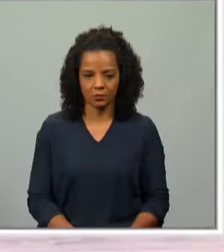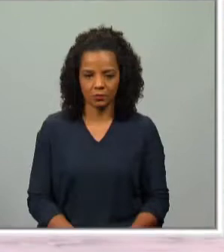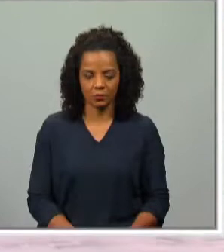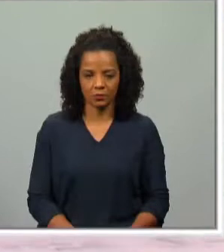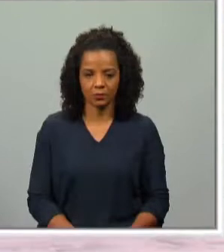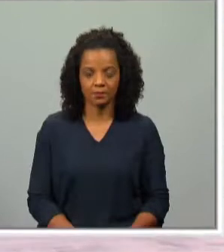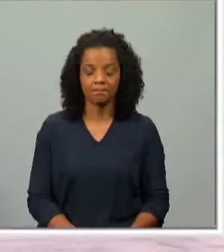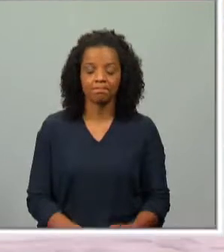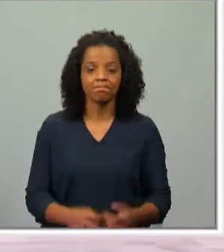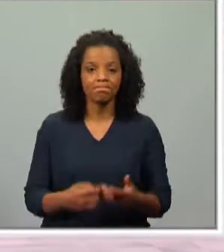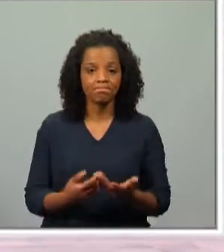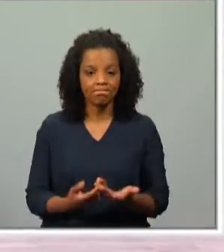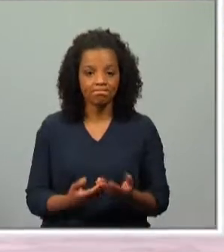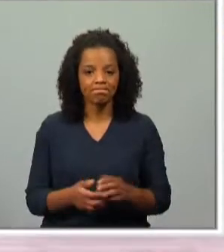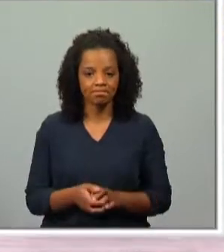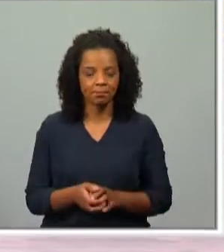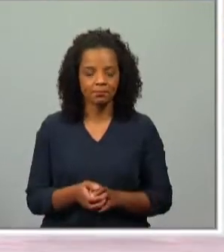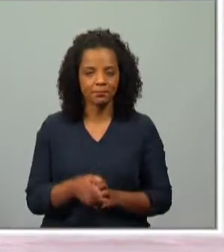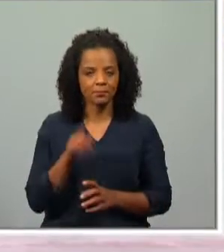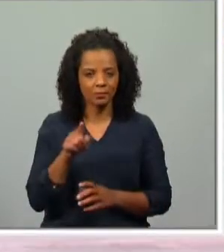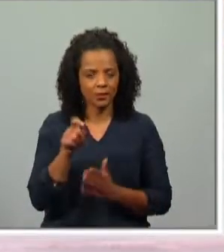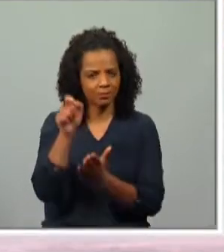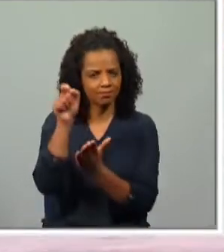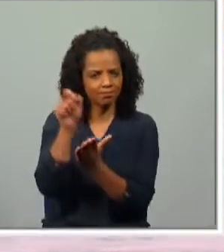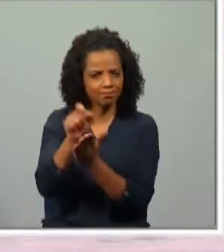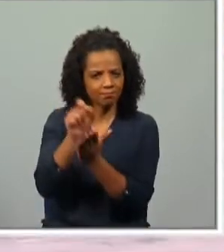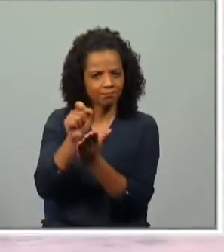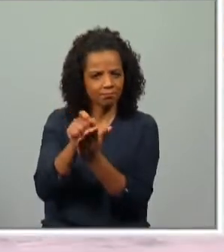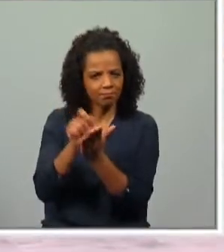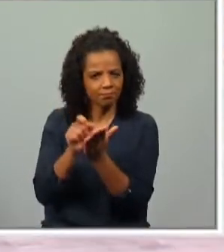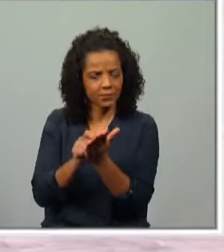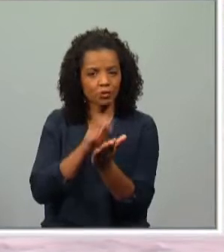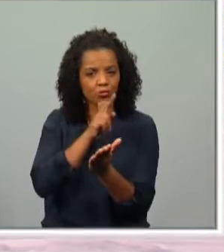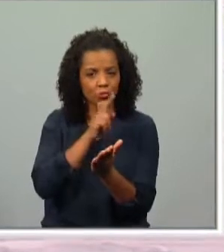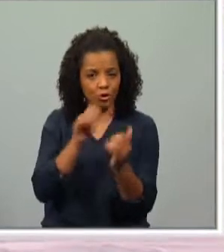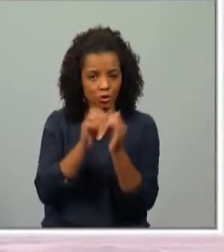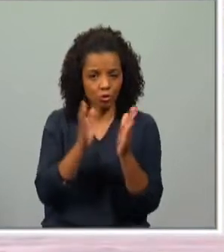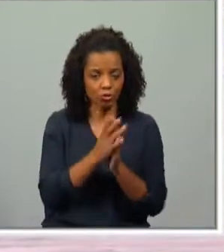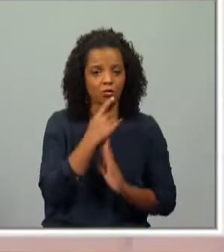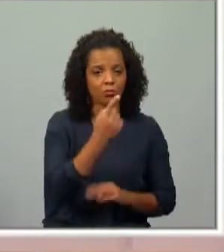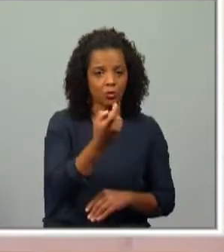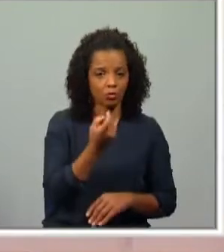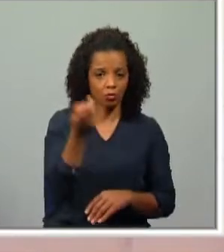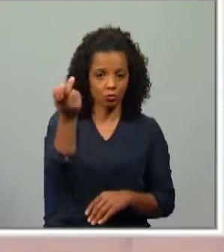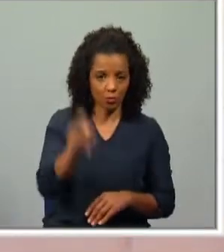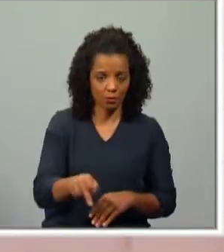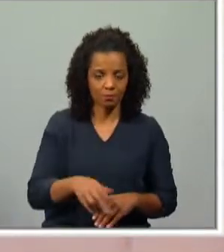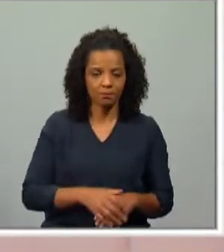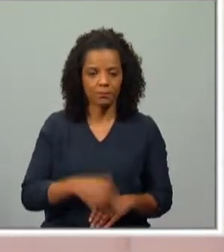então conseguiste tomar nota Todas as 然後你能注意到所有的 respostas para as perguntas que te apresentei eu já tenho aqui os livros 回答你的問題我提出我已經在這裡有書了